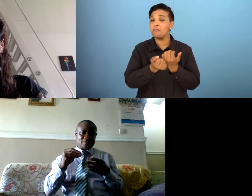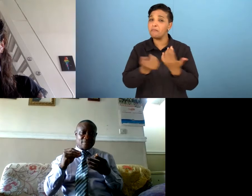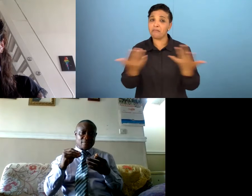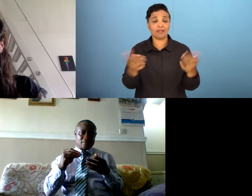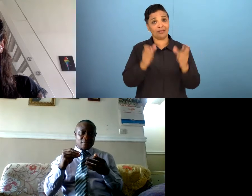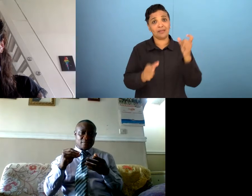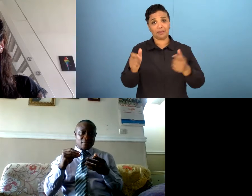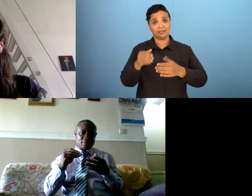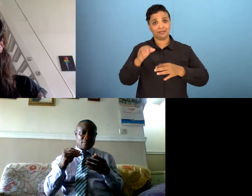en Nigeria creó barreras y dificultades exponenciales en muchas personas con